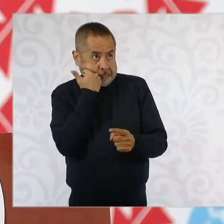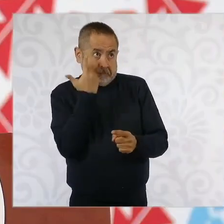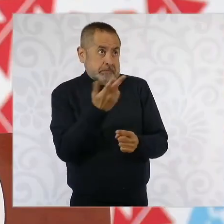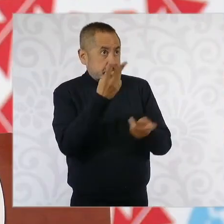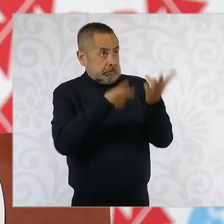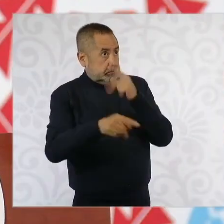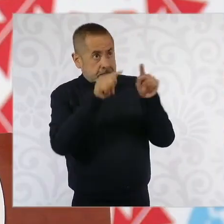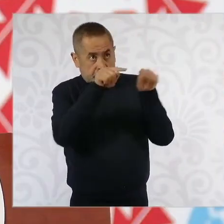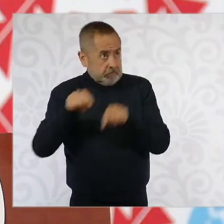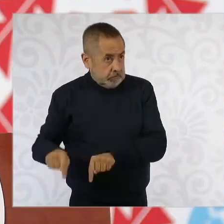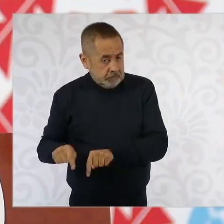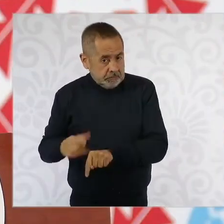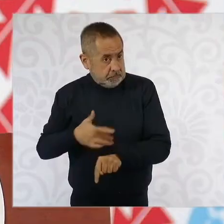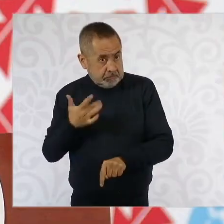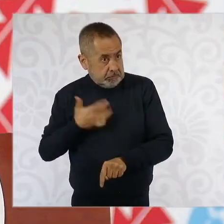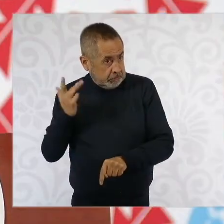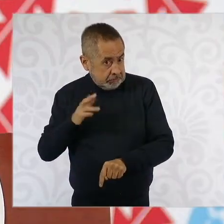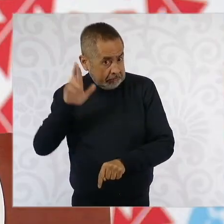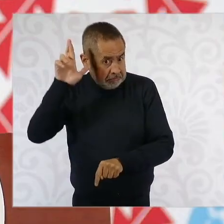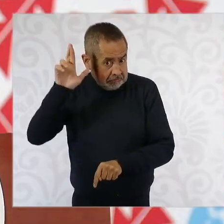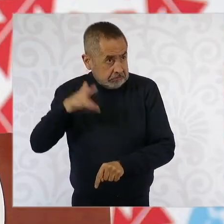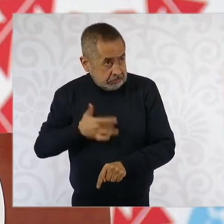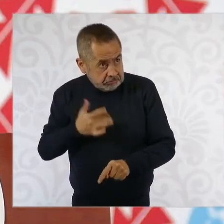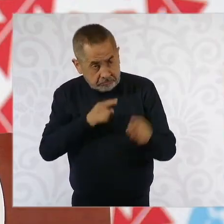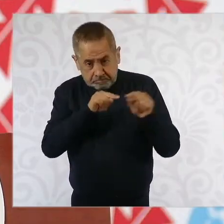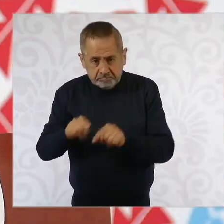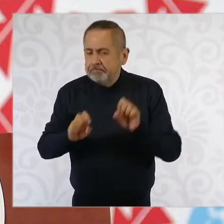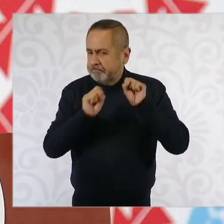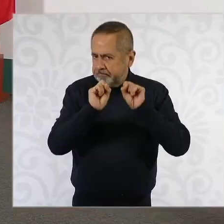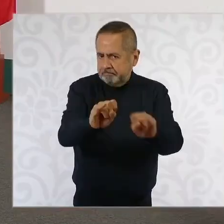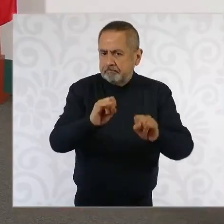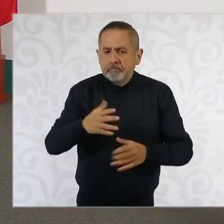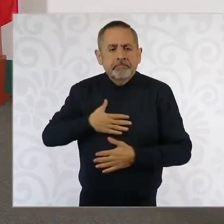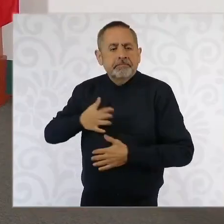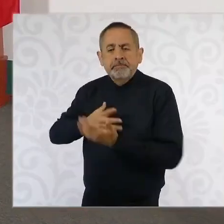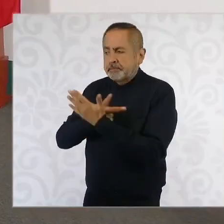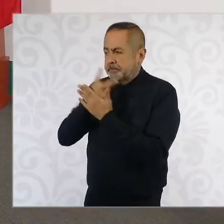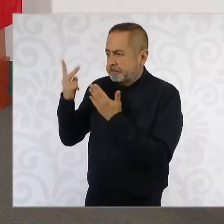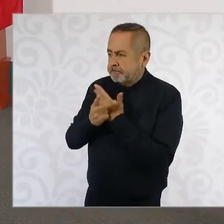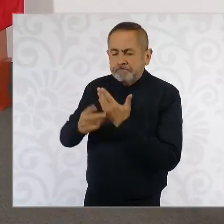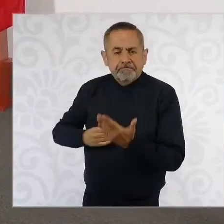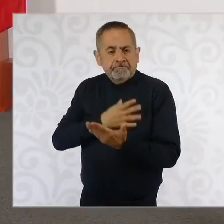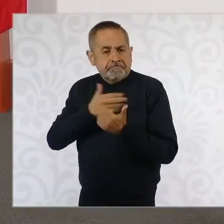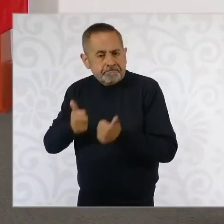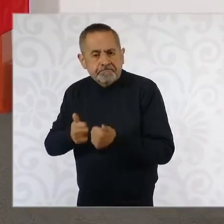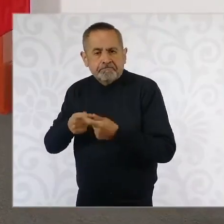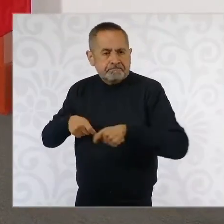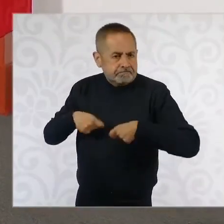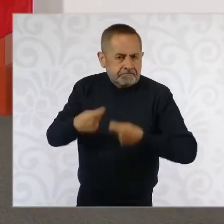puedan tener todos los programas de bienestar al que pued pueden acceder de manera inmediata